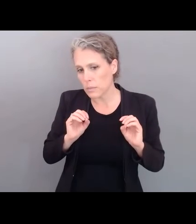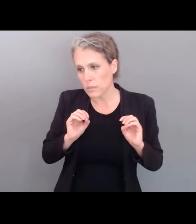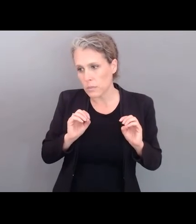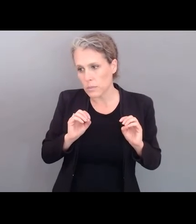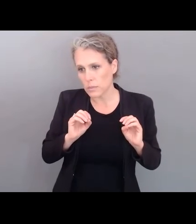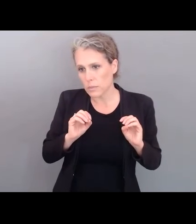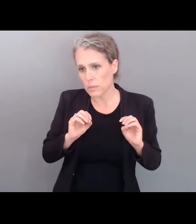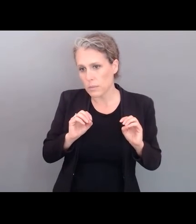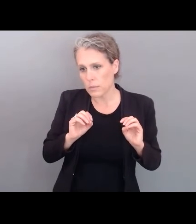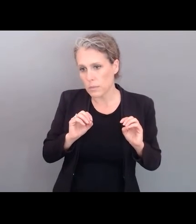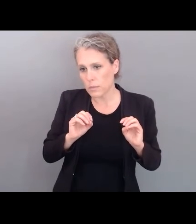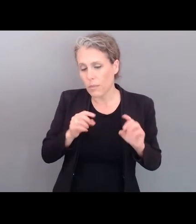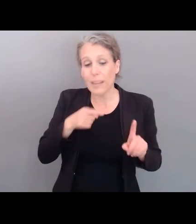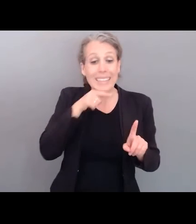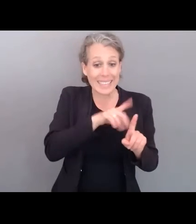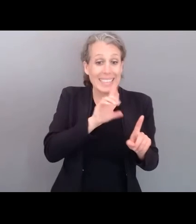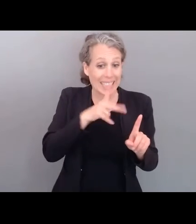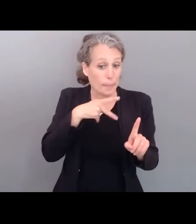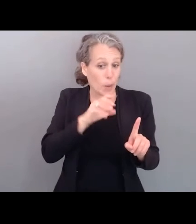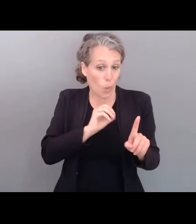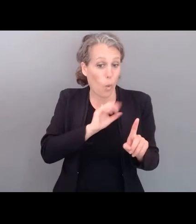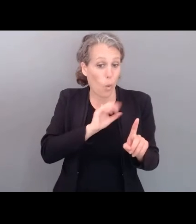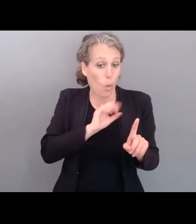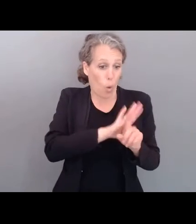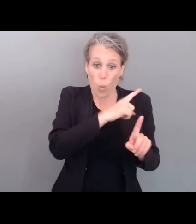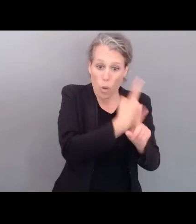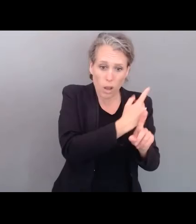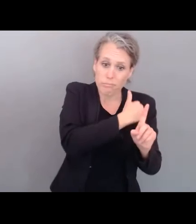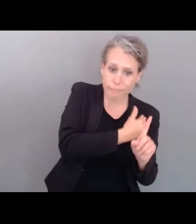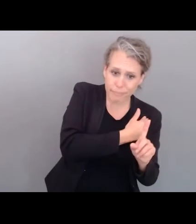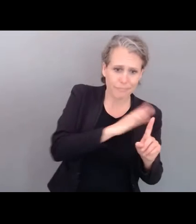De hecho, se nos pidió a la agencia y los organismos internacionales que ejerzan una mayor presión. No solo los